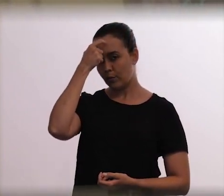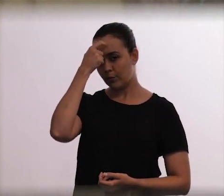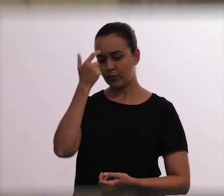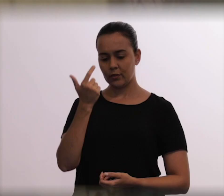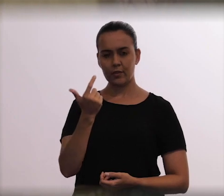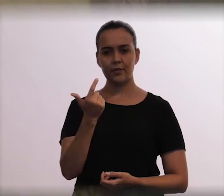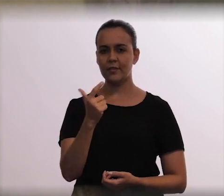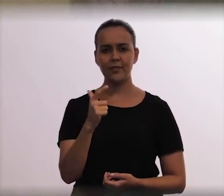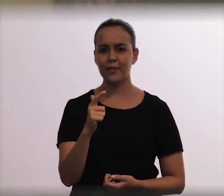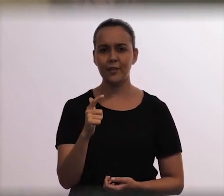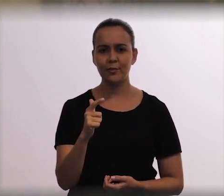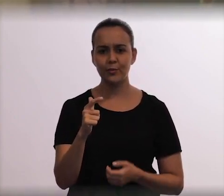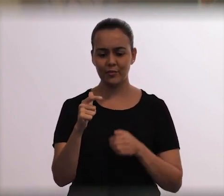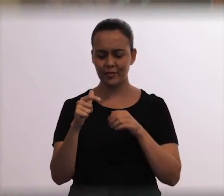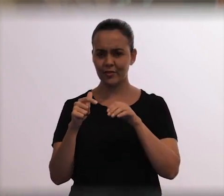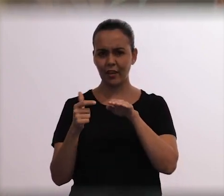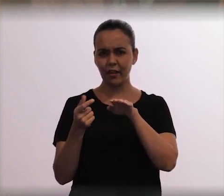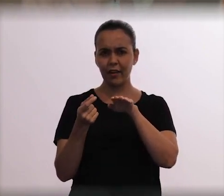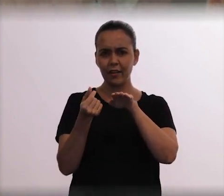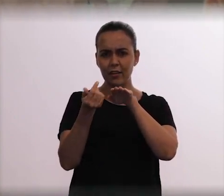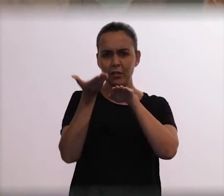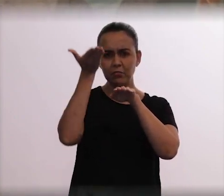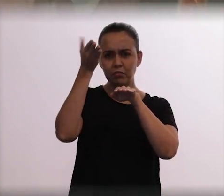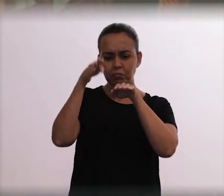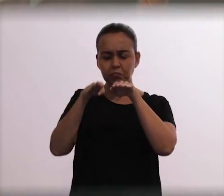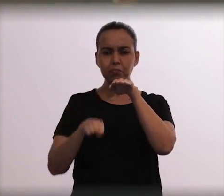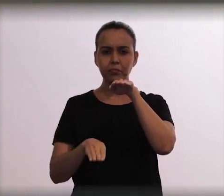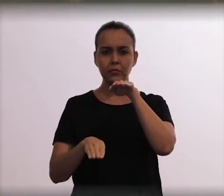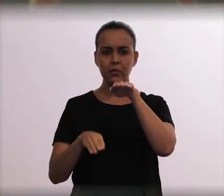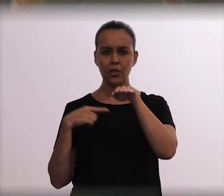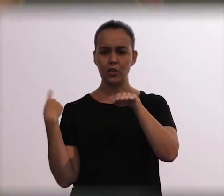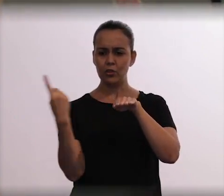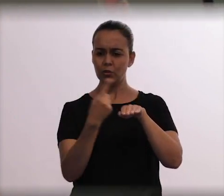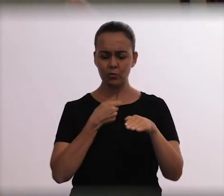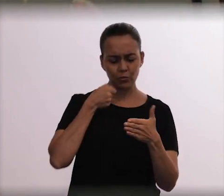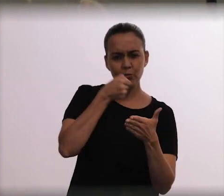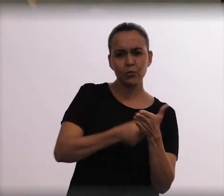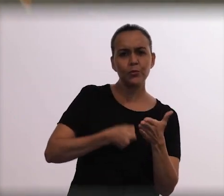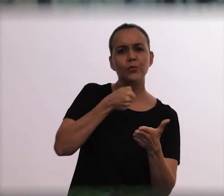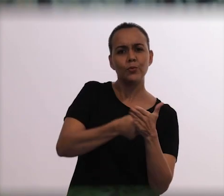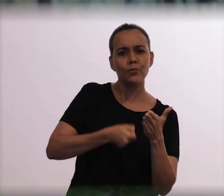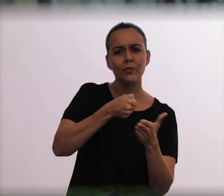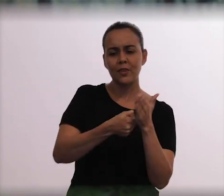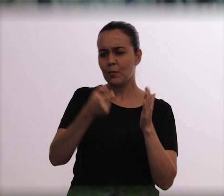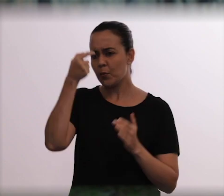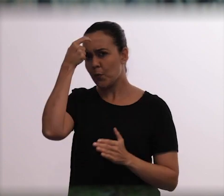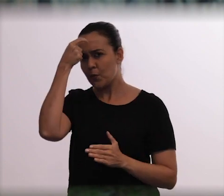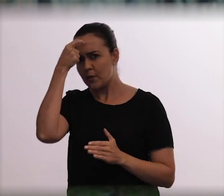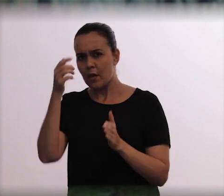A gente fala muito de consciência de classe, a gente luta pela consciência de classe, mas tem uma coisa que é a inconsciência de classe,